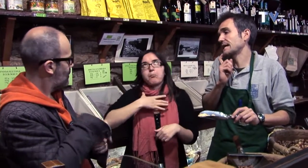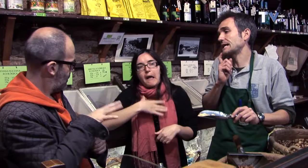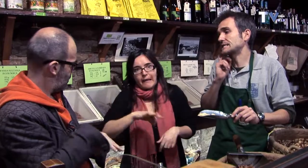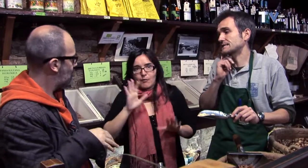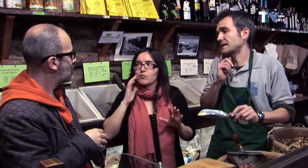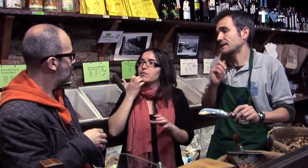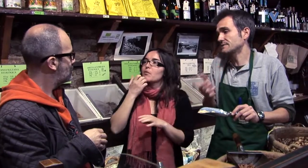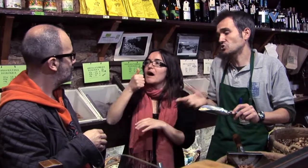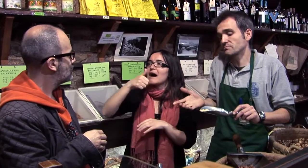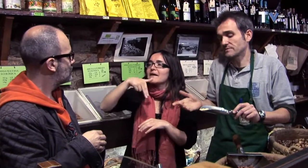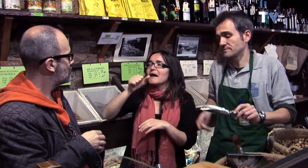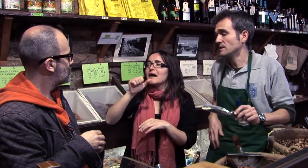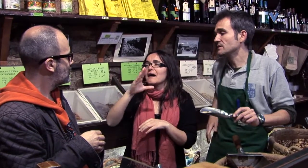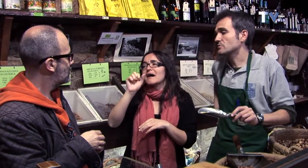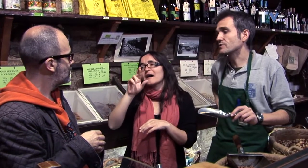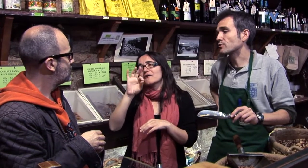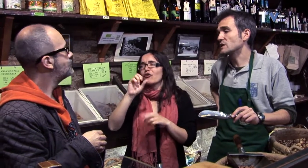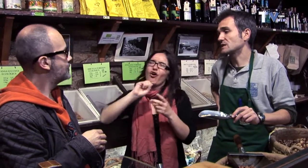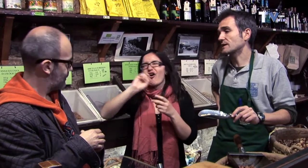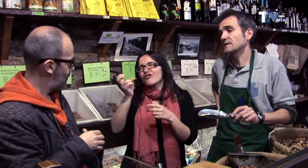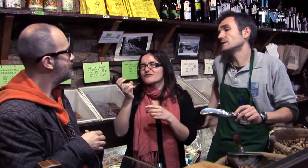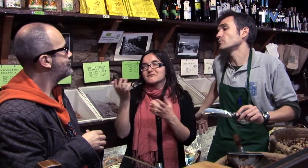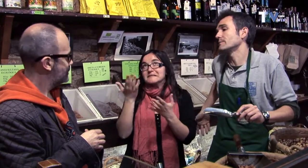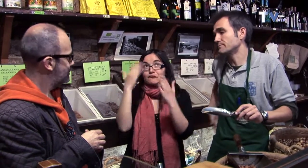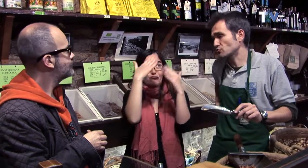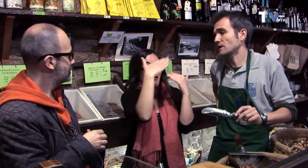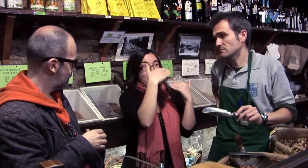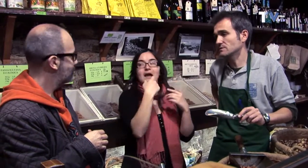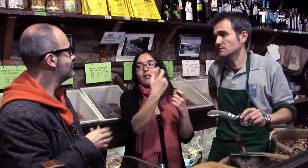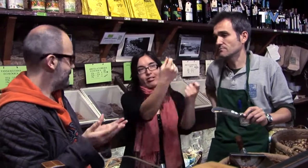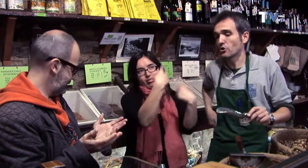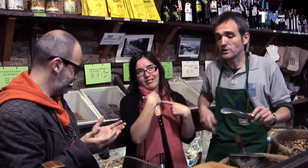Podemos, por ejemplo, en el caso del anacardo o otros productos que no se producen aquí, si que los traemos de fuera.